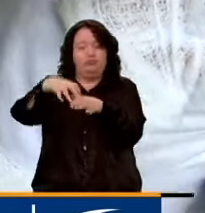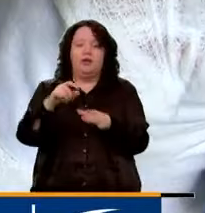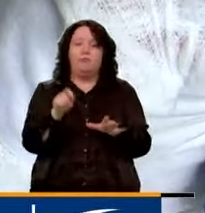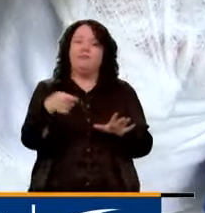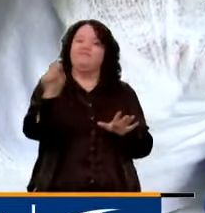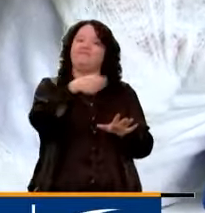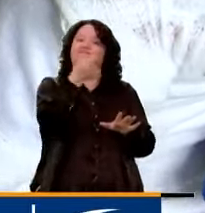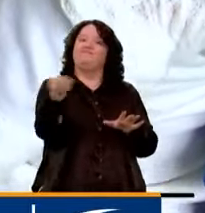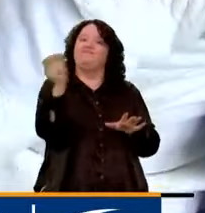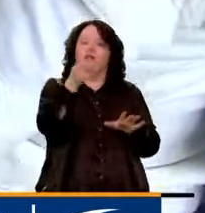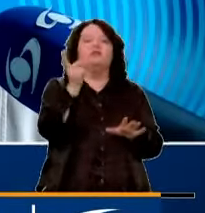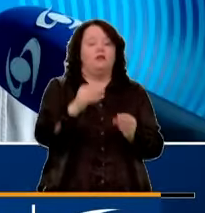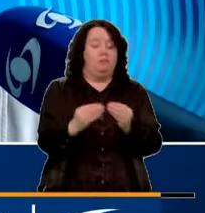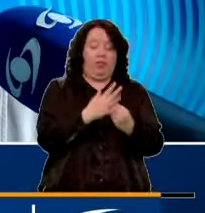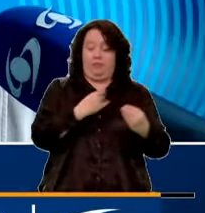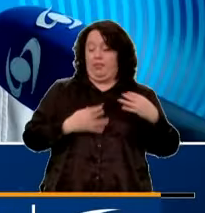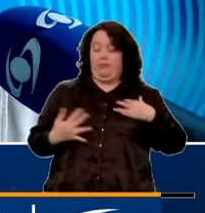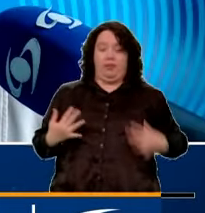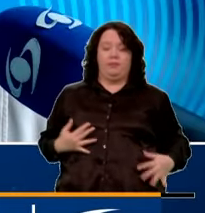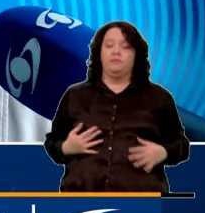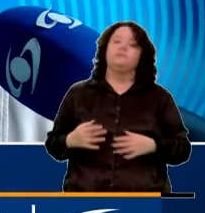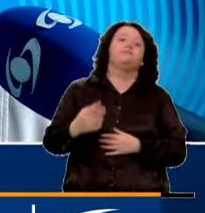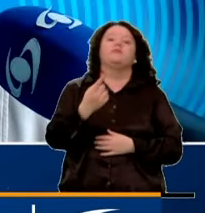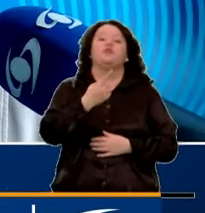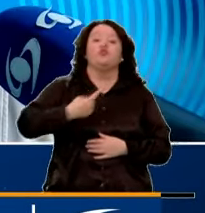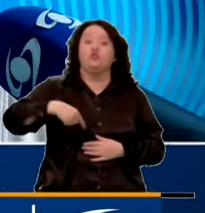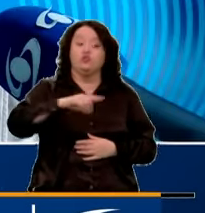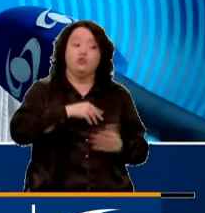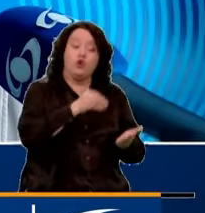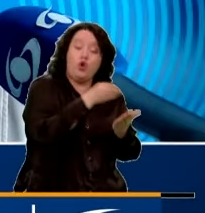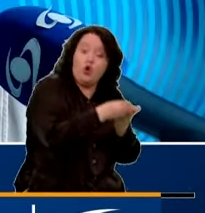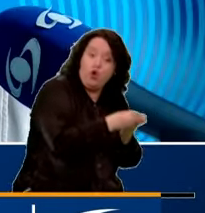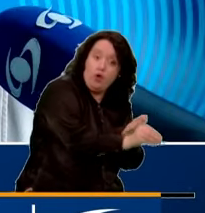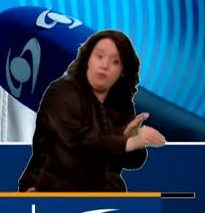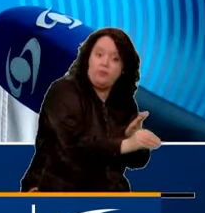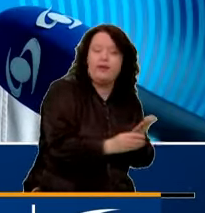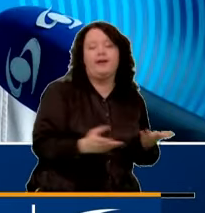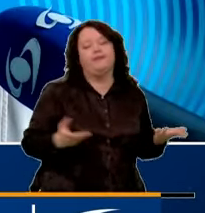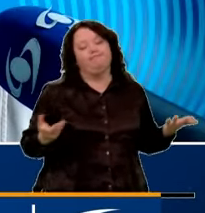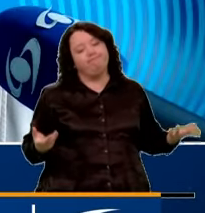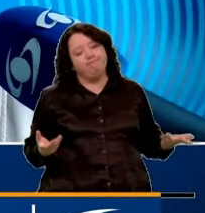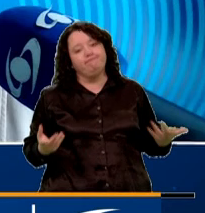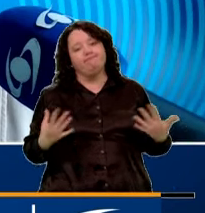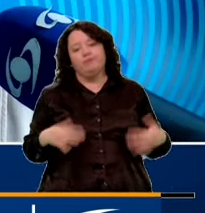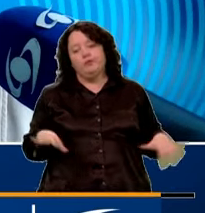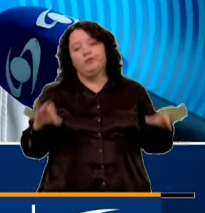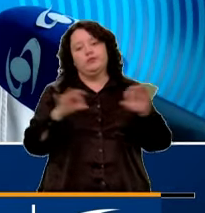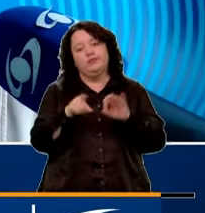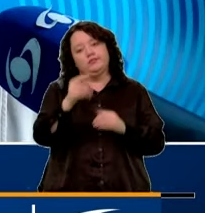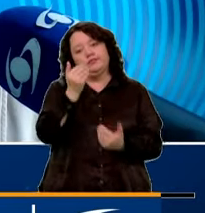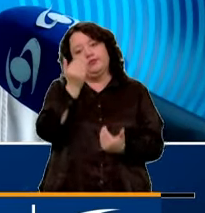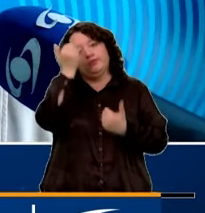hijo se han lesionado por manipular pólvora, 450 personas que se han quemado con totes,